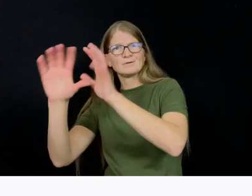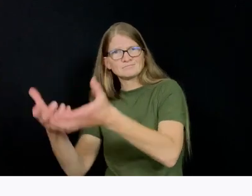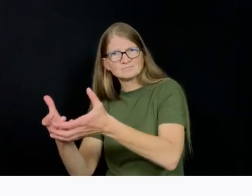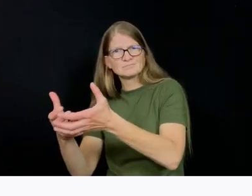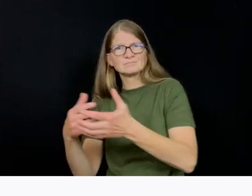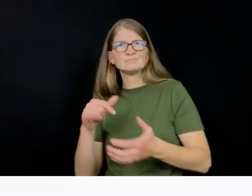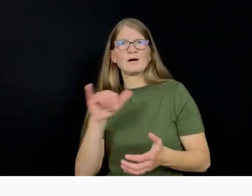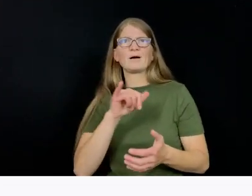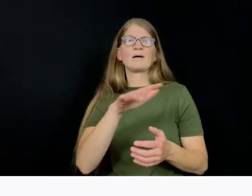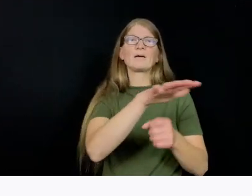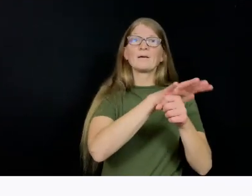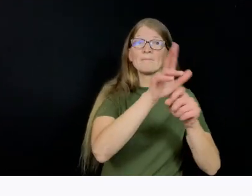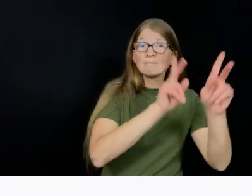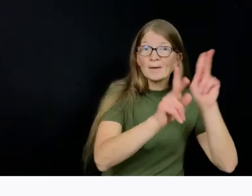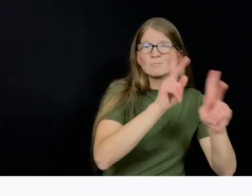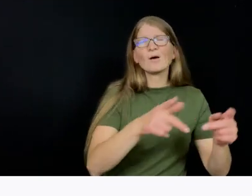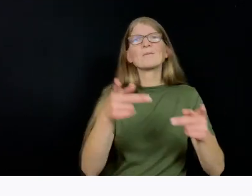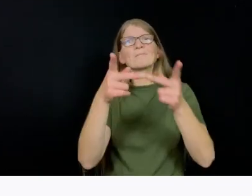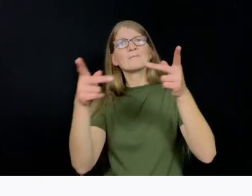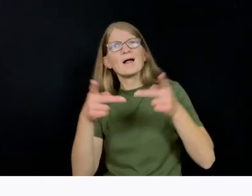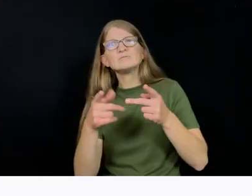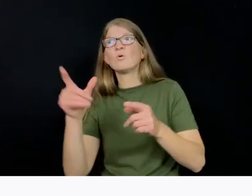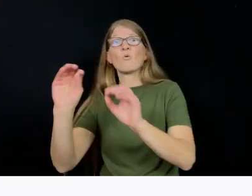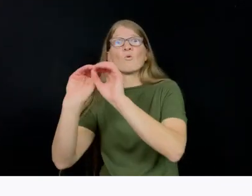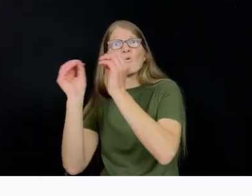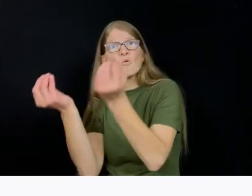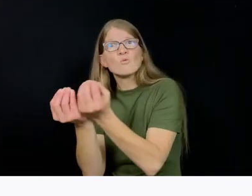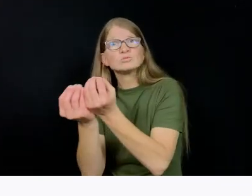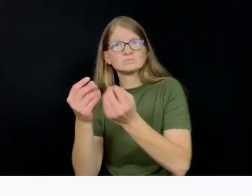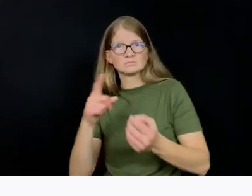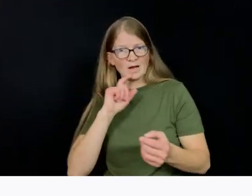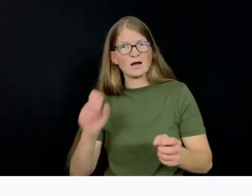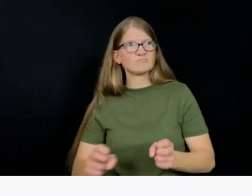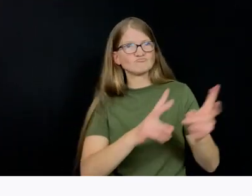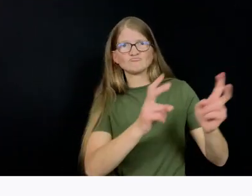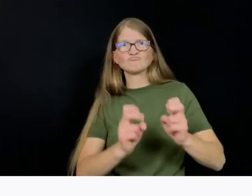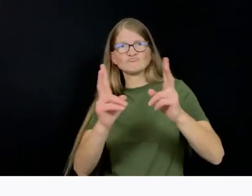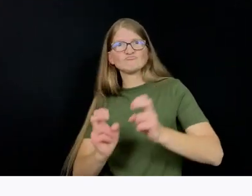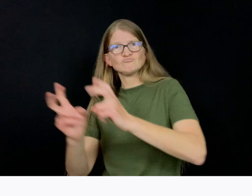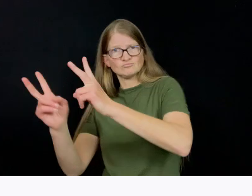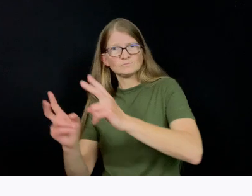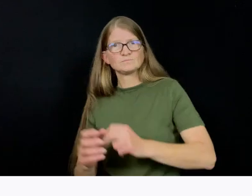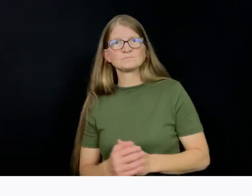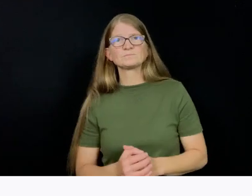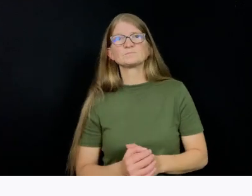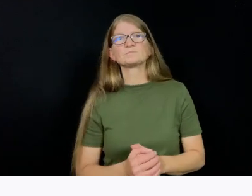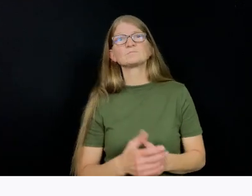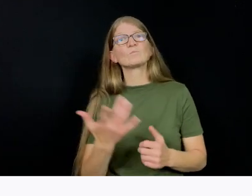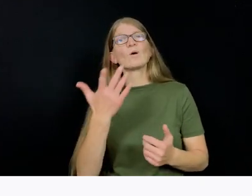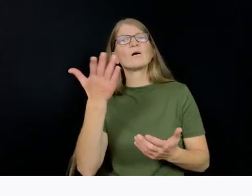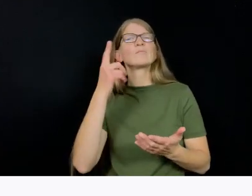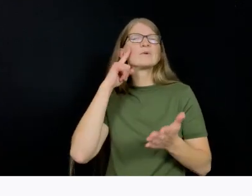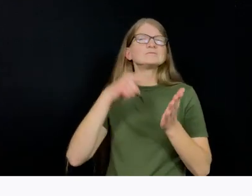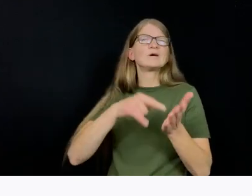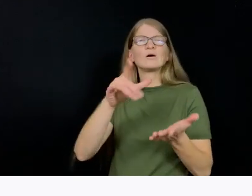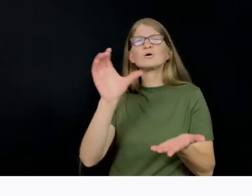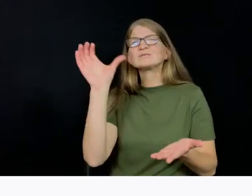يتيح ذلك للصحفيين التدقيق في وثائقهم بسرعة أكبر سواءً كانوا يبحثون عن جميع الإشارات إلى مصدر ما